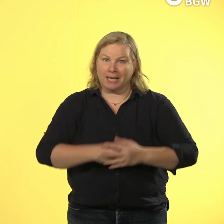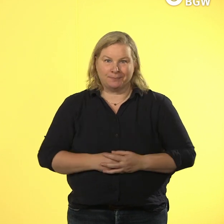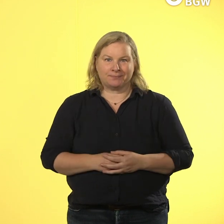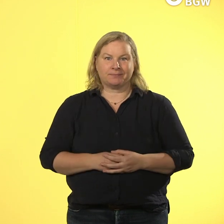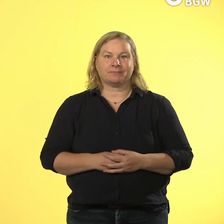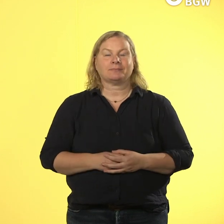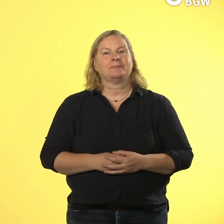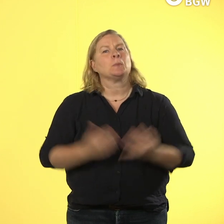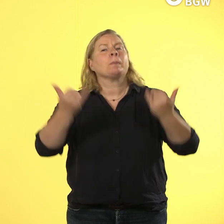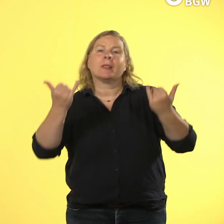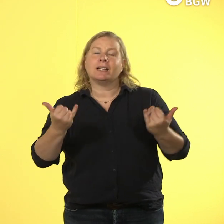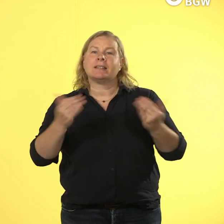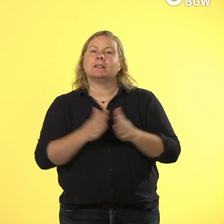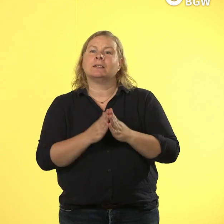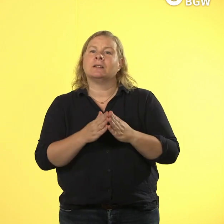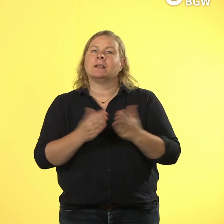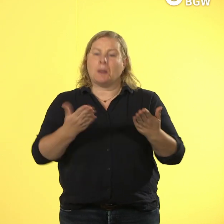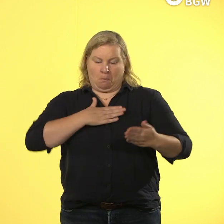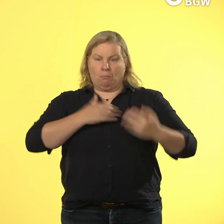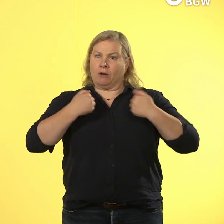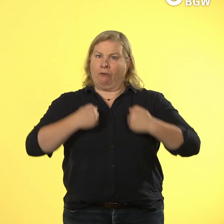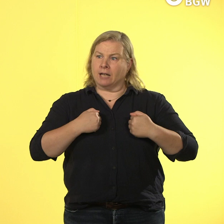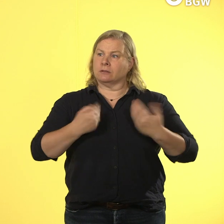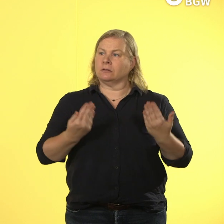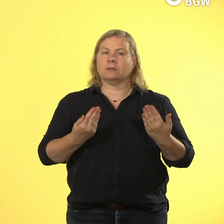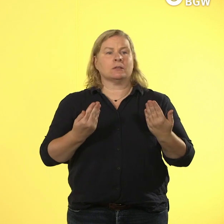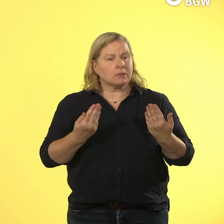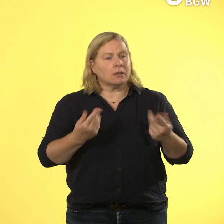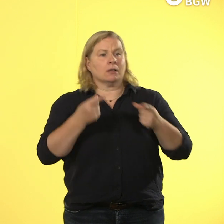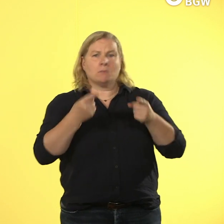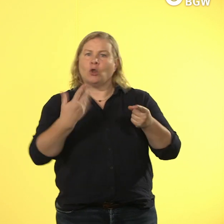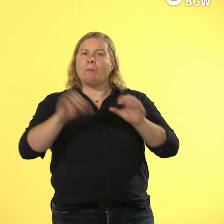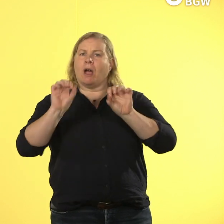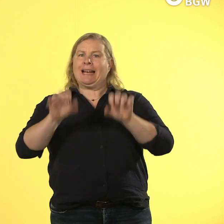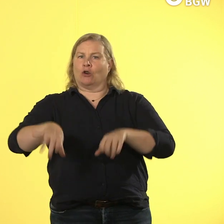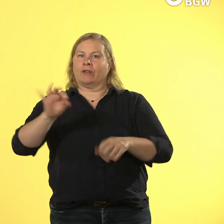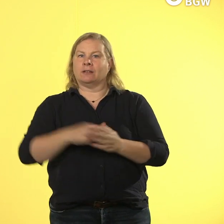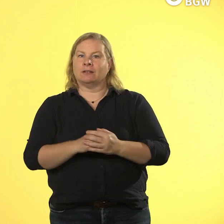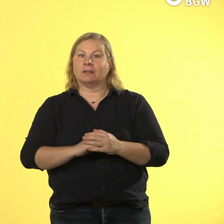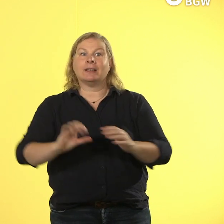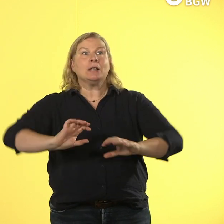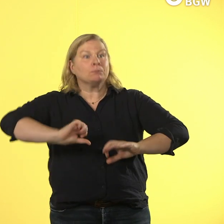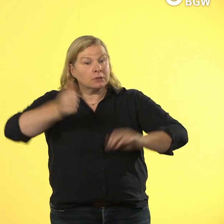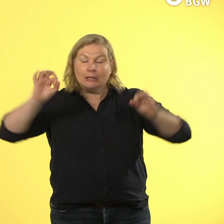Am blödesten in einem Worst-Case-Szenario ist es, wenn ich Erklärungen mit Ausweglosigkeitscharakter finde.